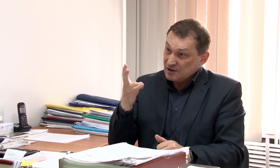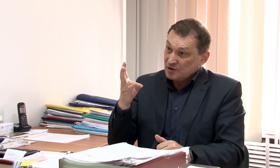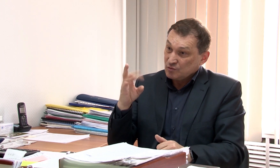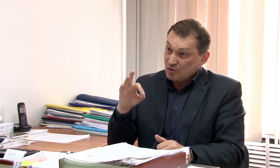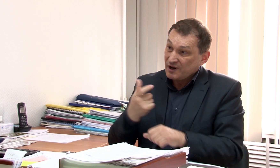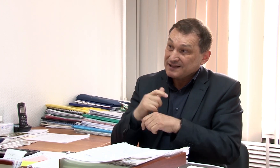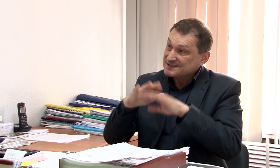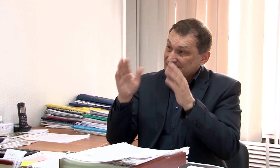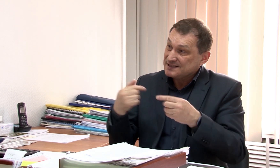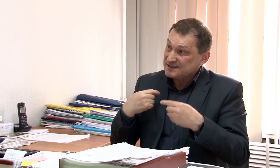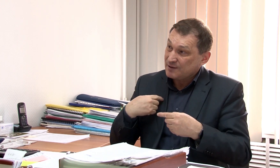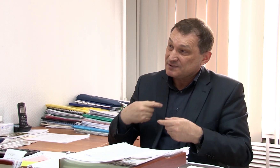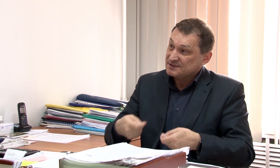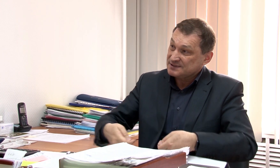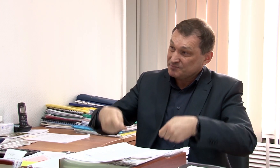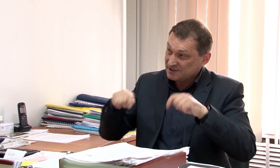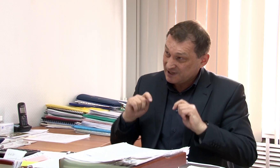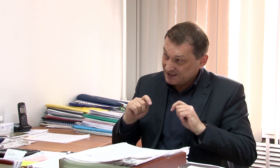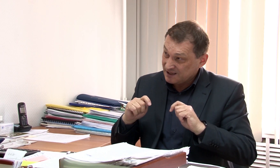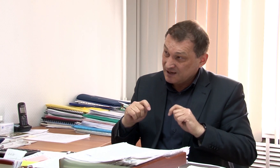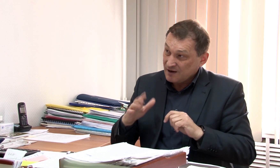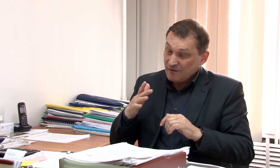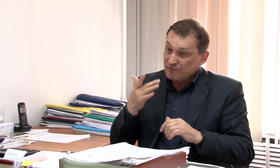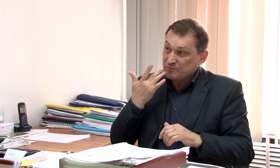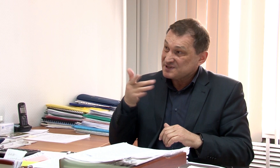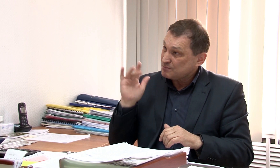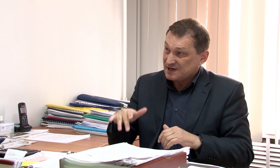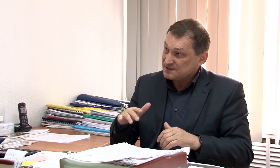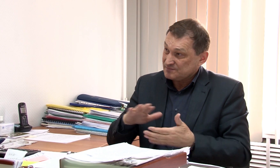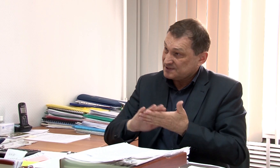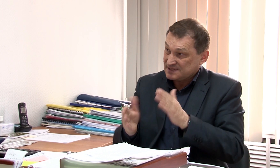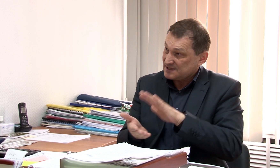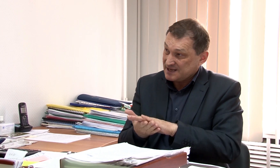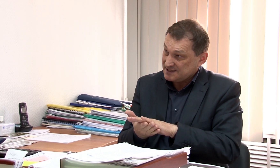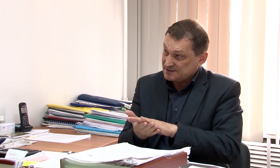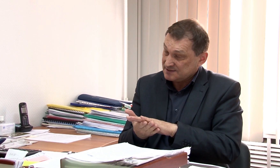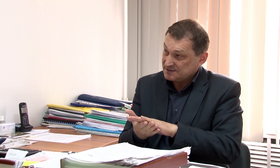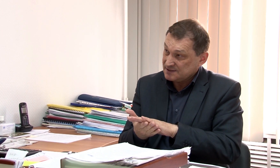Но это здание нам передали в безобразном состоянии.